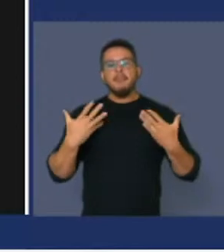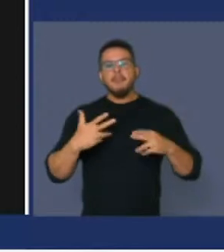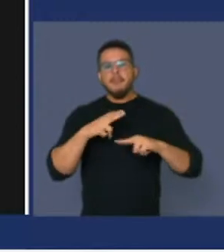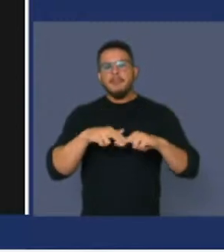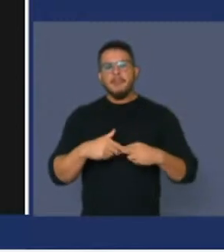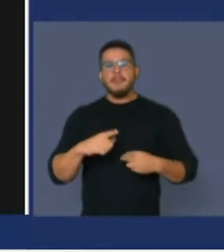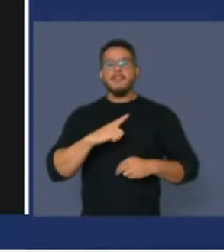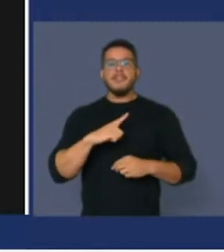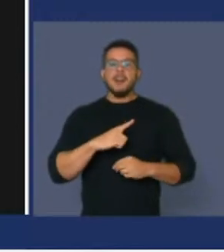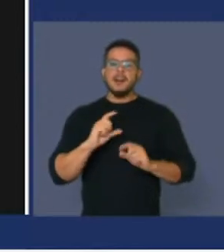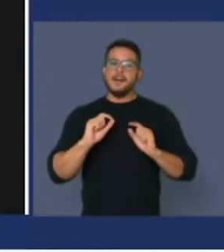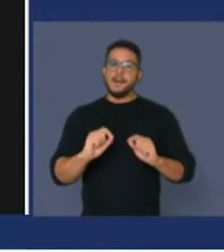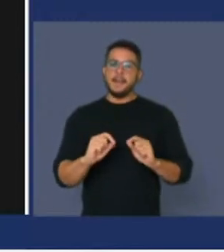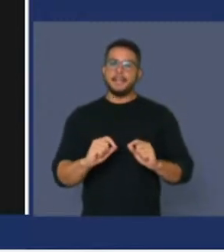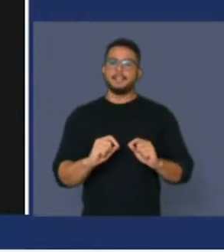QUE A GENTE NASCE, CRESCE,